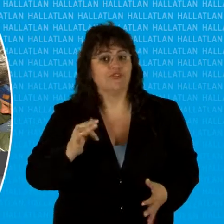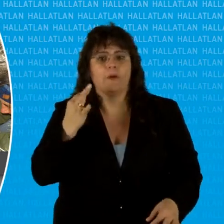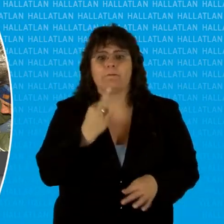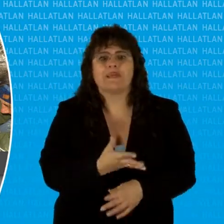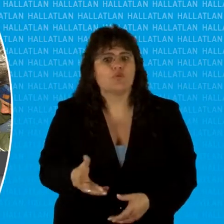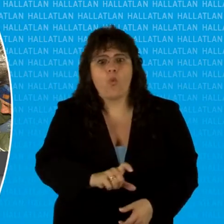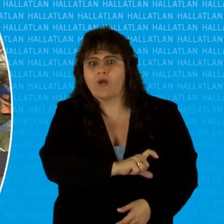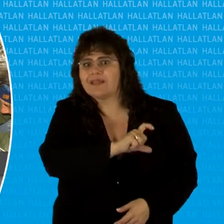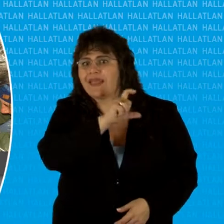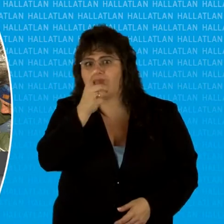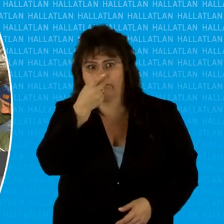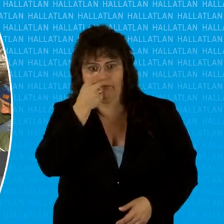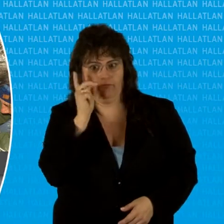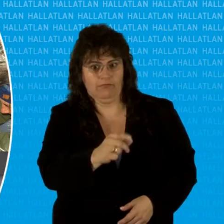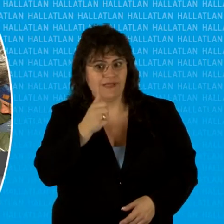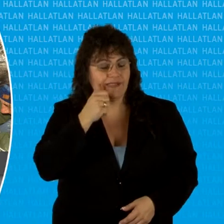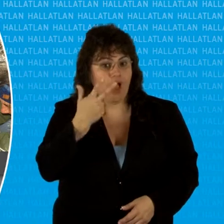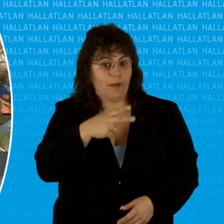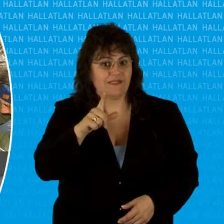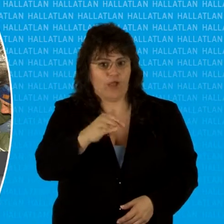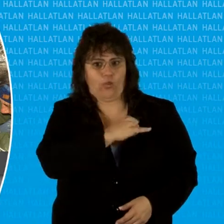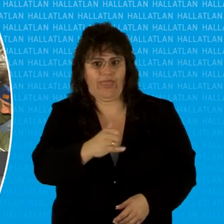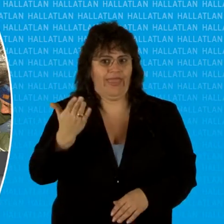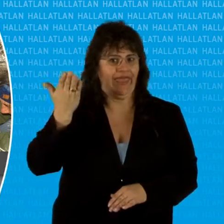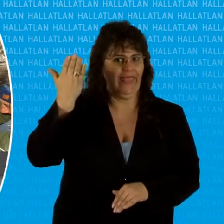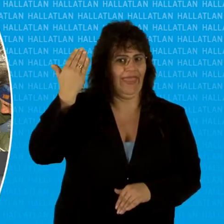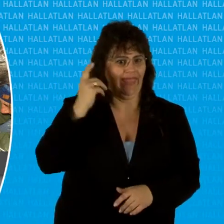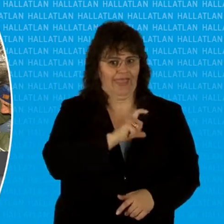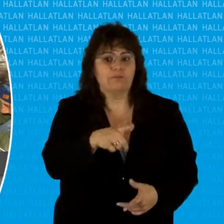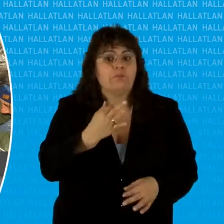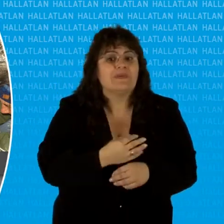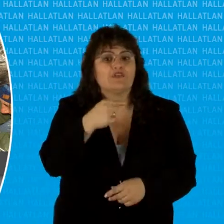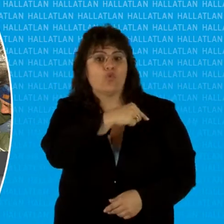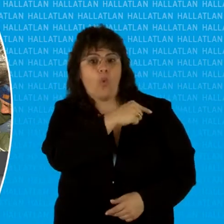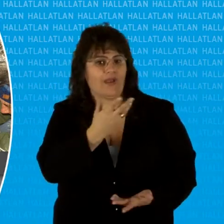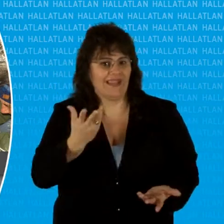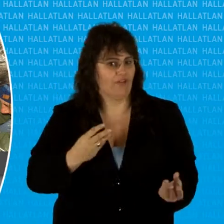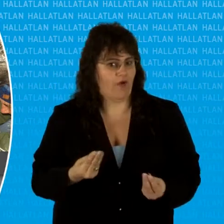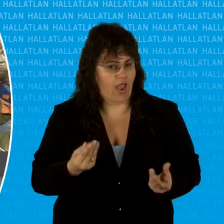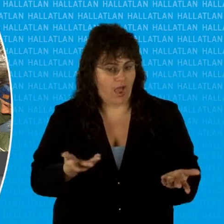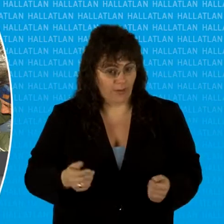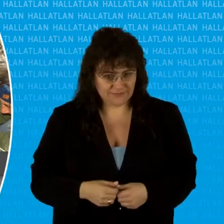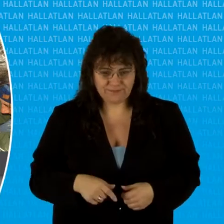és mi történt a fegyverrel az azóta eltelt 132 évben.